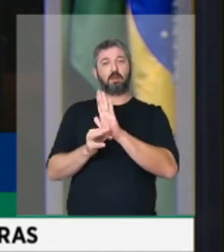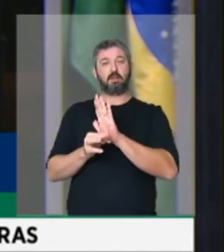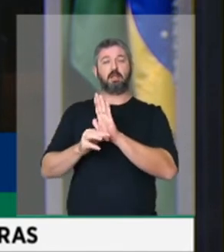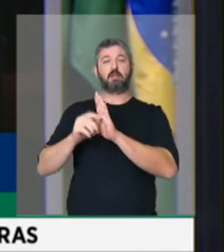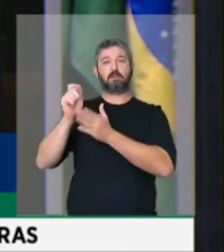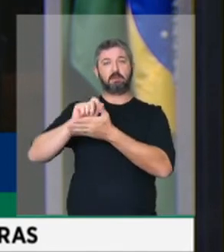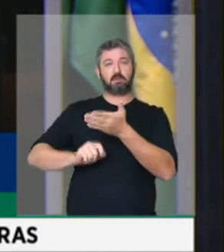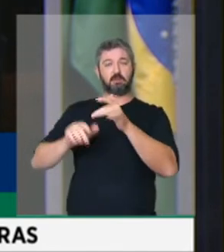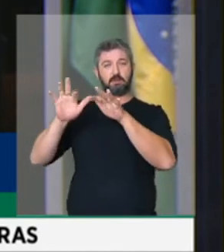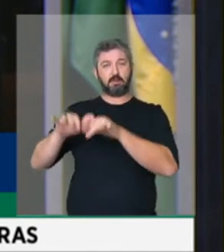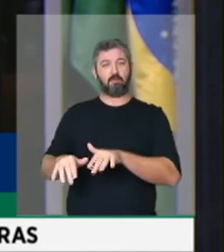JURIDICIDADE E BOA TÉCNICA LEGISLATIVA. CAONV AMOS QUE A